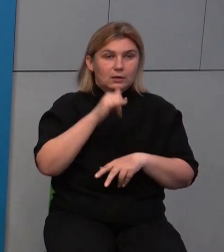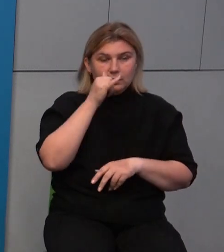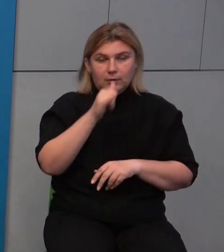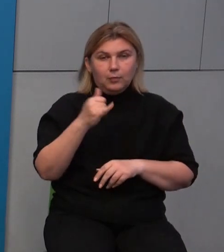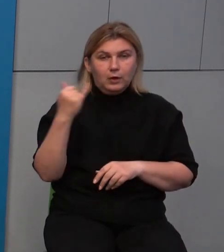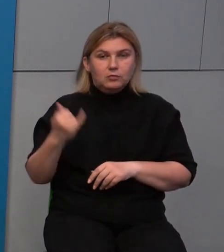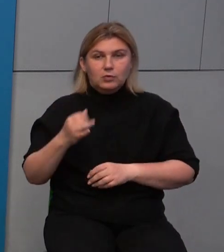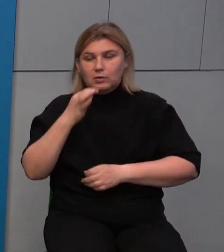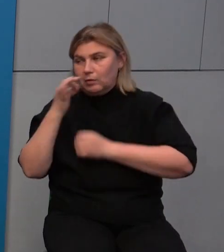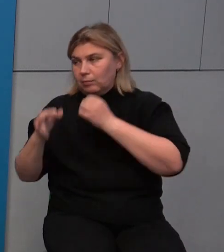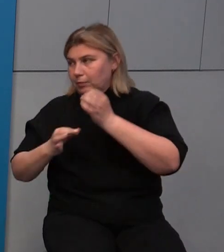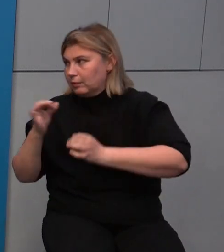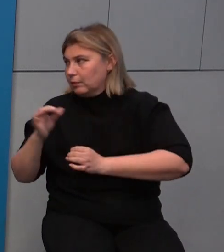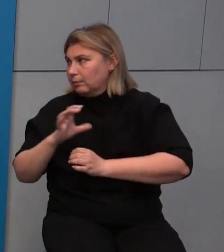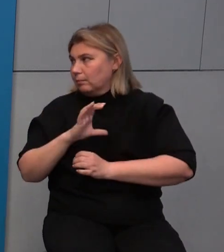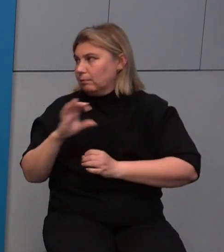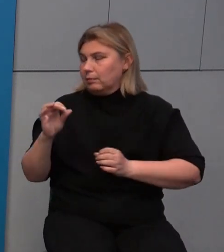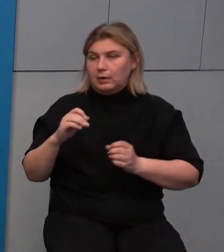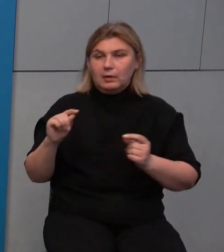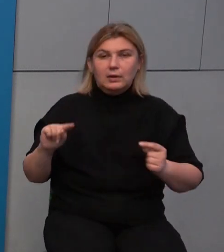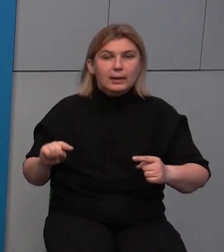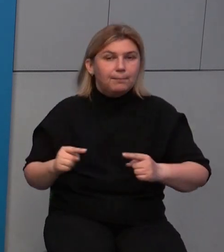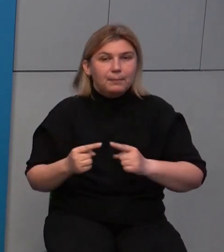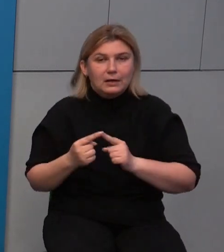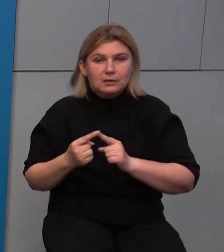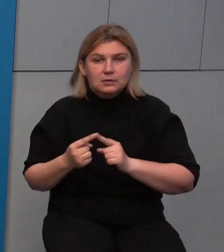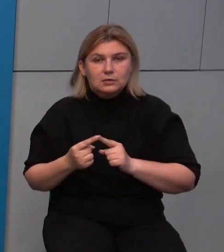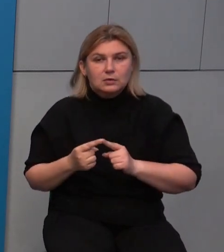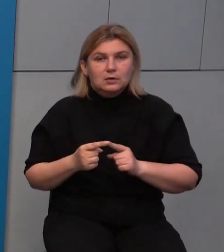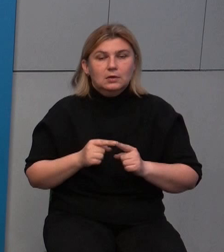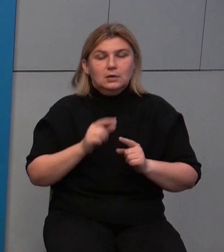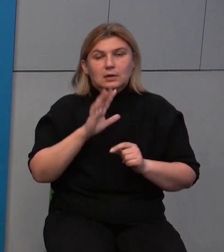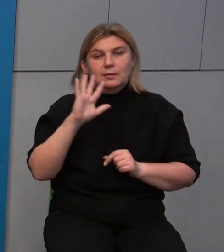opowiedzieć, bo ona nie układa się w żadną piękną historię